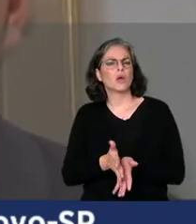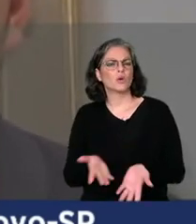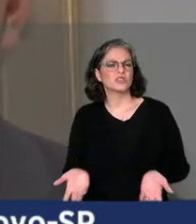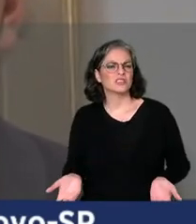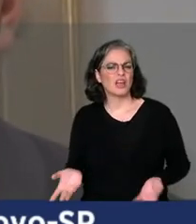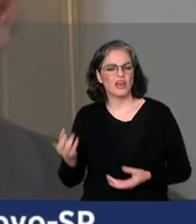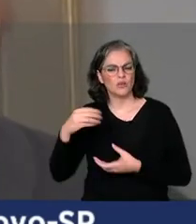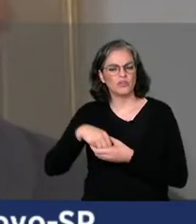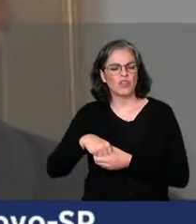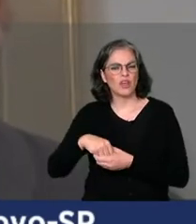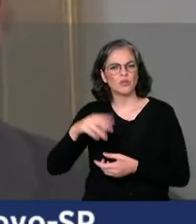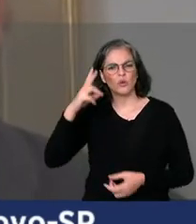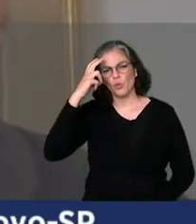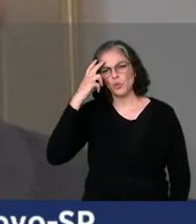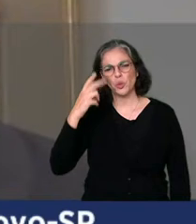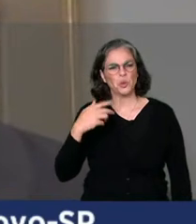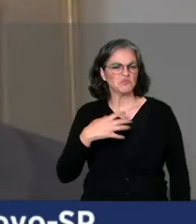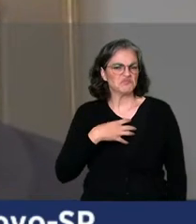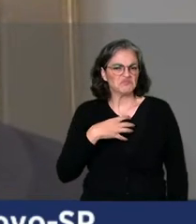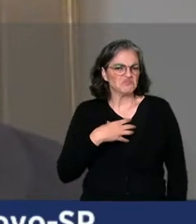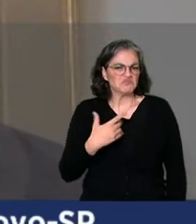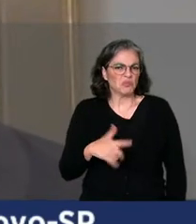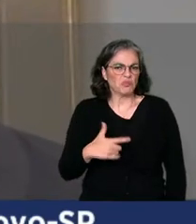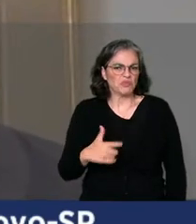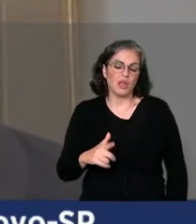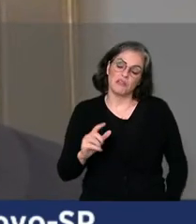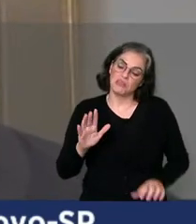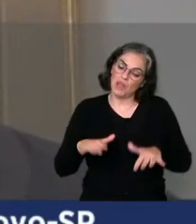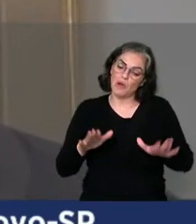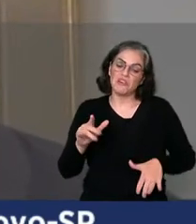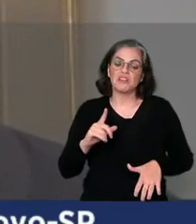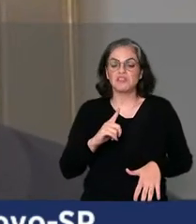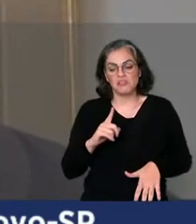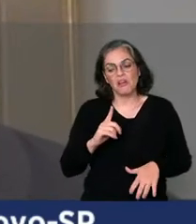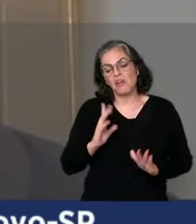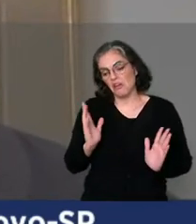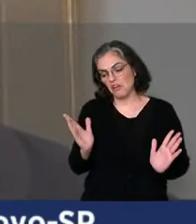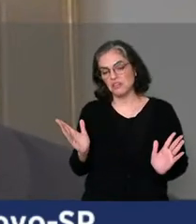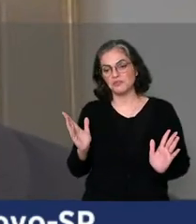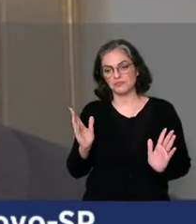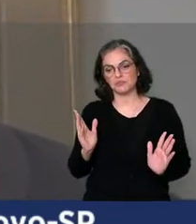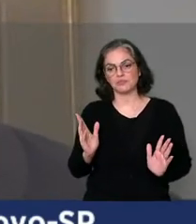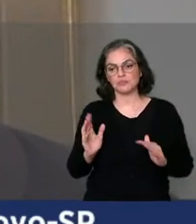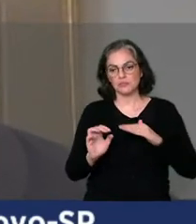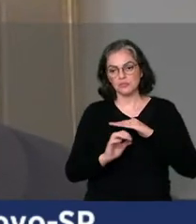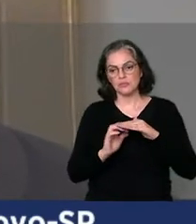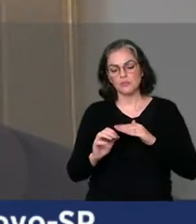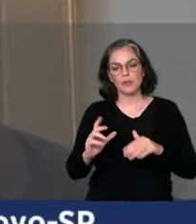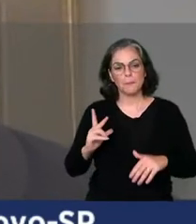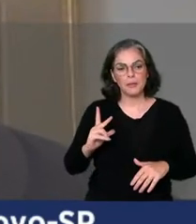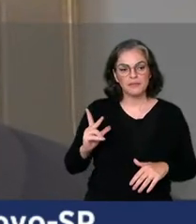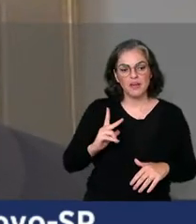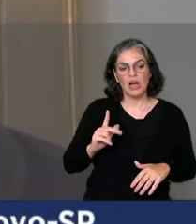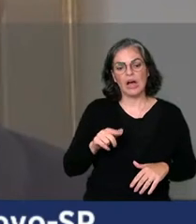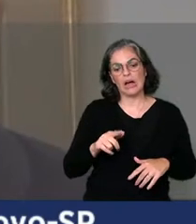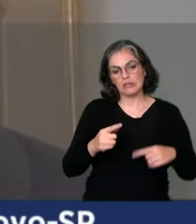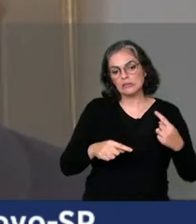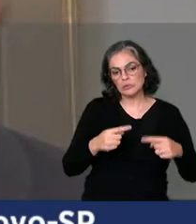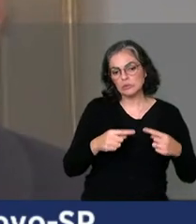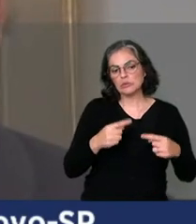BEM A SUA CULTURA, ARTE, SÃO APRECIADOS. EU NÃO VEJO PRECONCEITO DE GÊNERO DENTRO DA CULTURA. A GENTE TEM MUITO DISCUTIDO ISSO NA PRÓPRIO